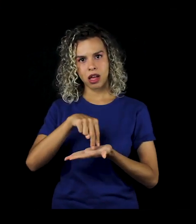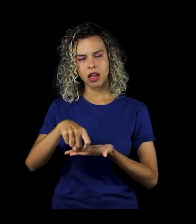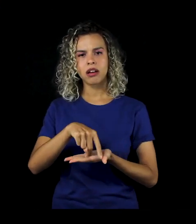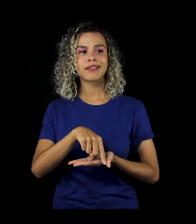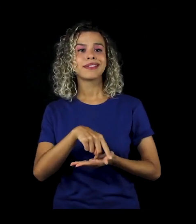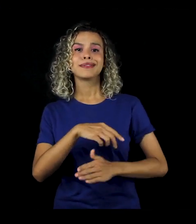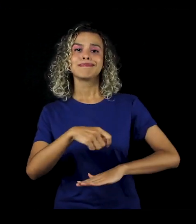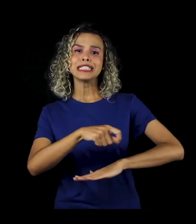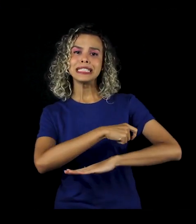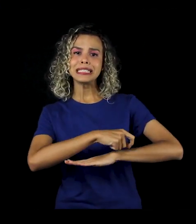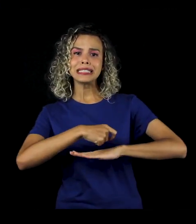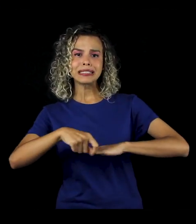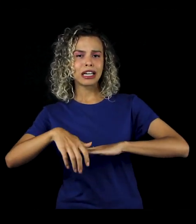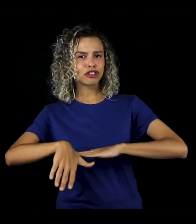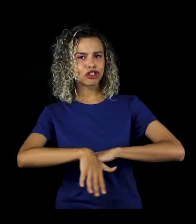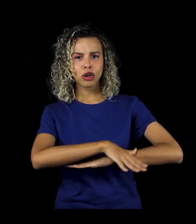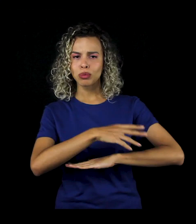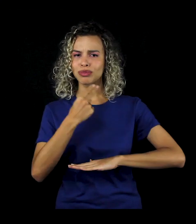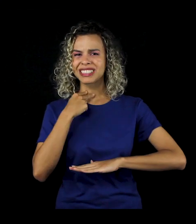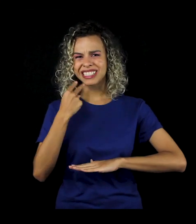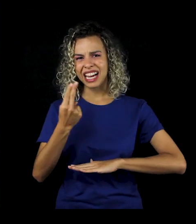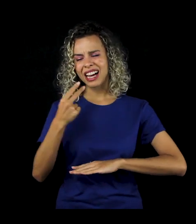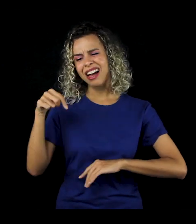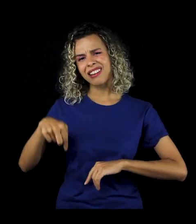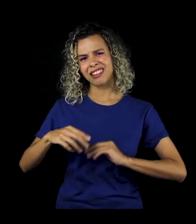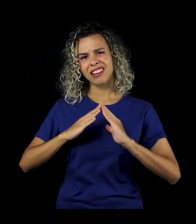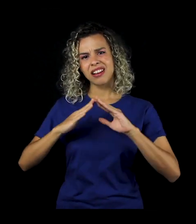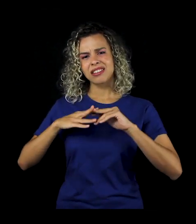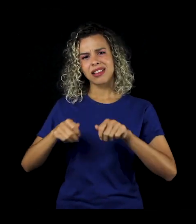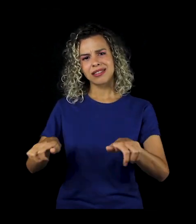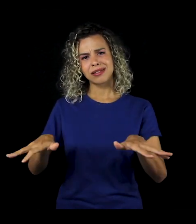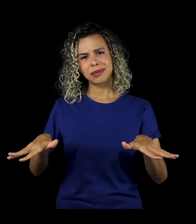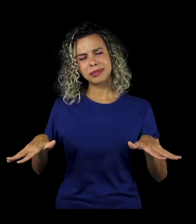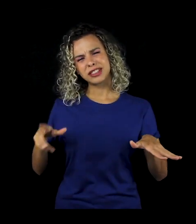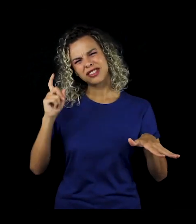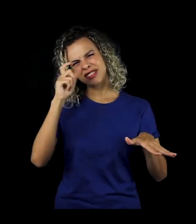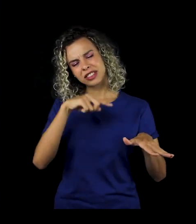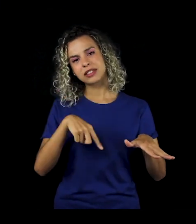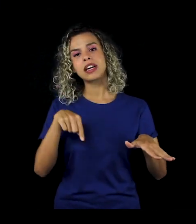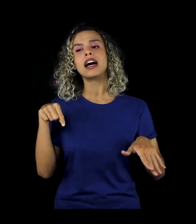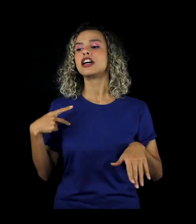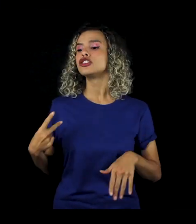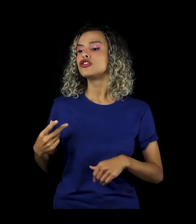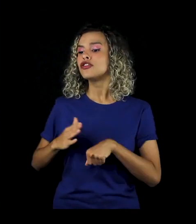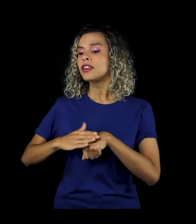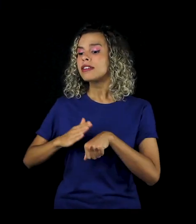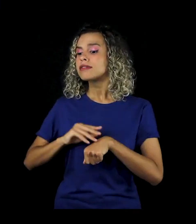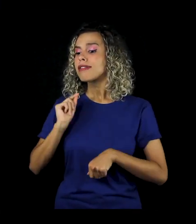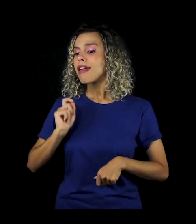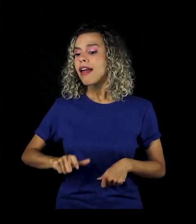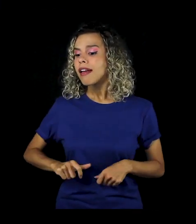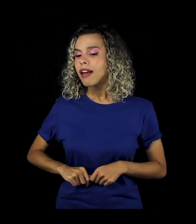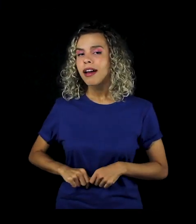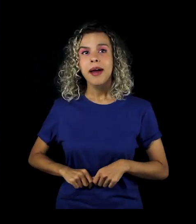Aqui em casa nós temos tapete, então é difícil. Nós fizemos este aqui, não é, Duda? Quem fez este aqui para a gente?